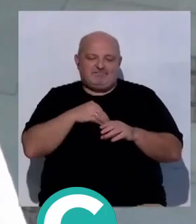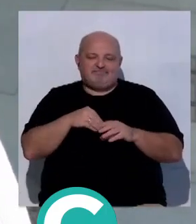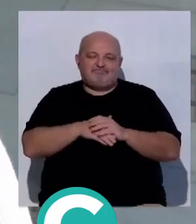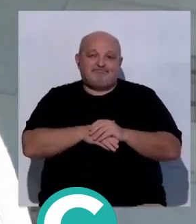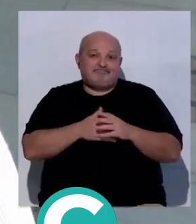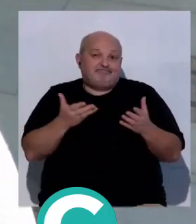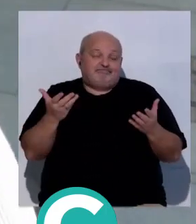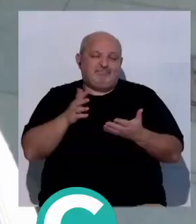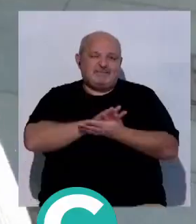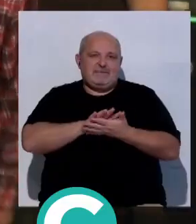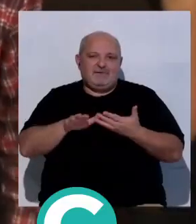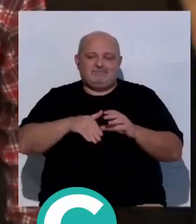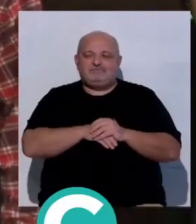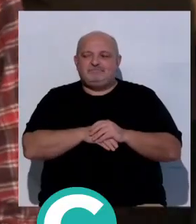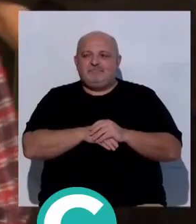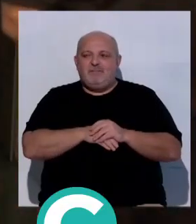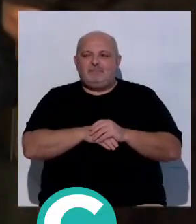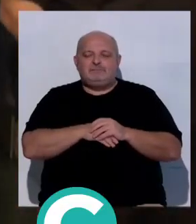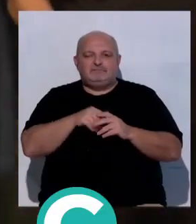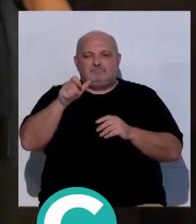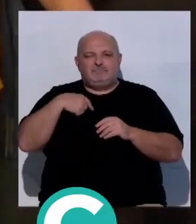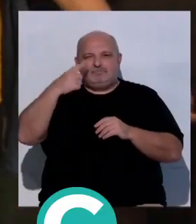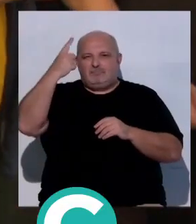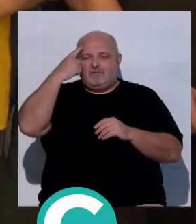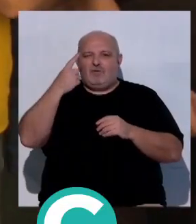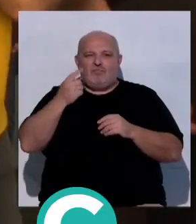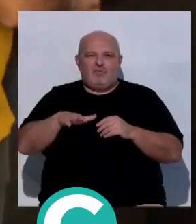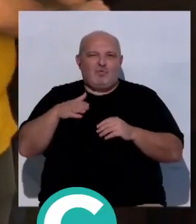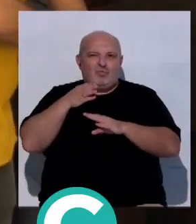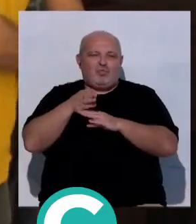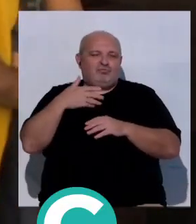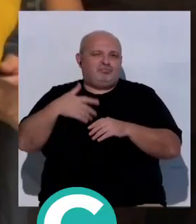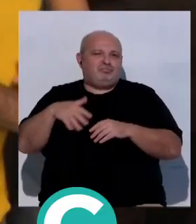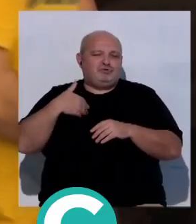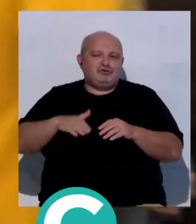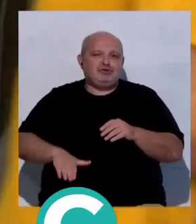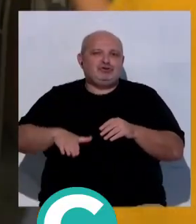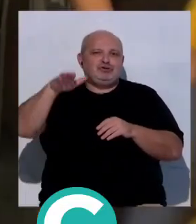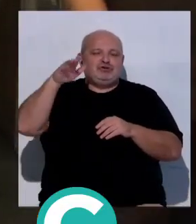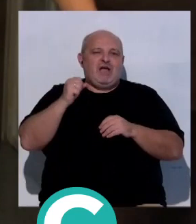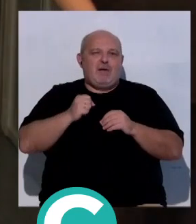vamos e de menos muchos recuerdos mucha infancia hemos pasado ahí de Chico la hamburguesa estaba